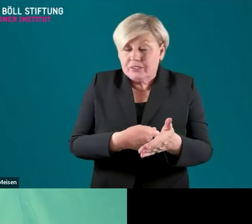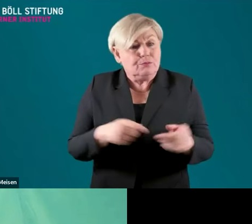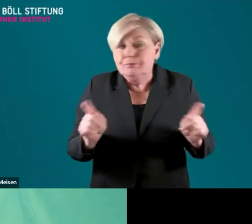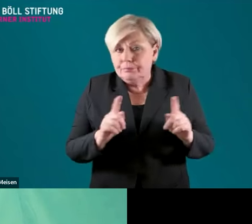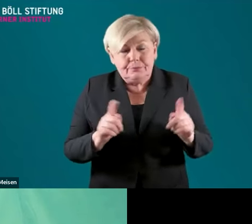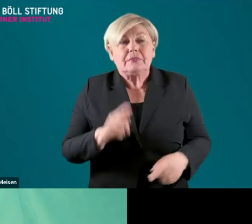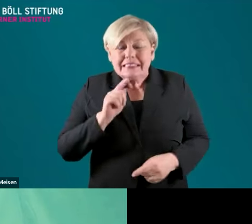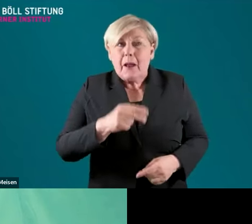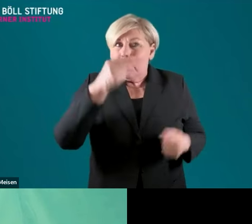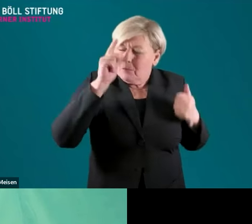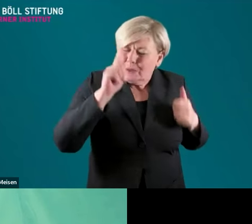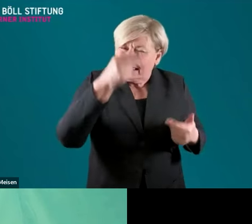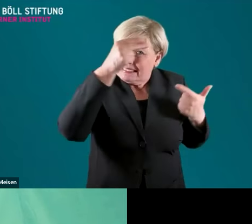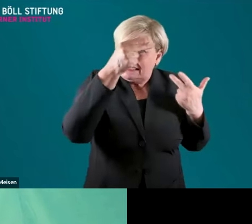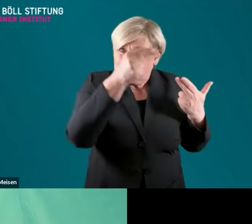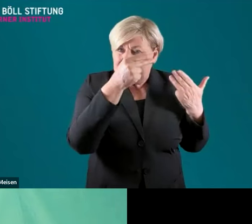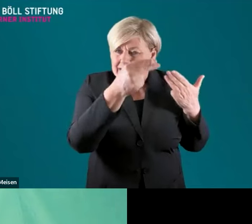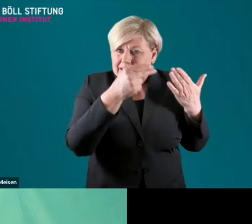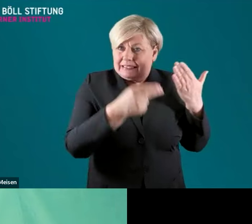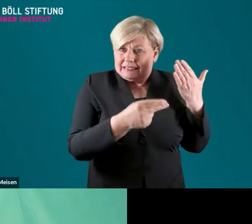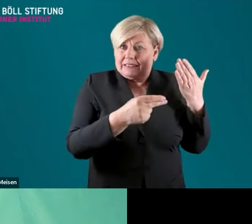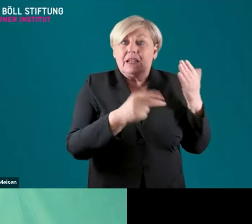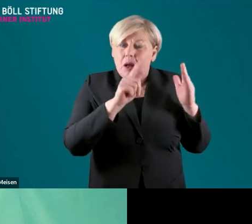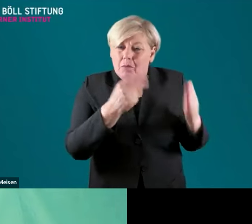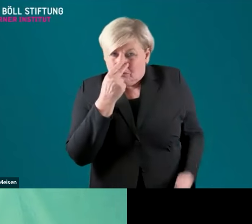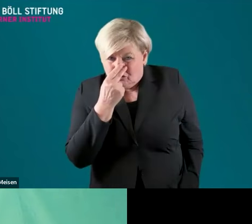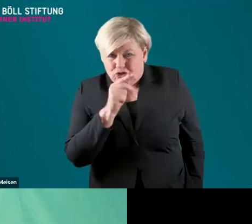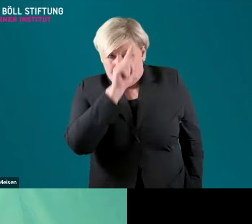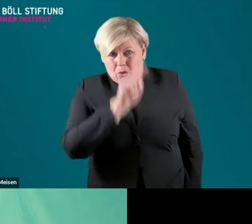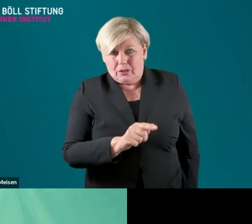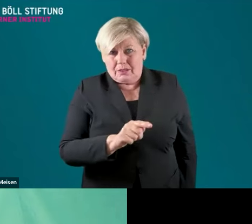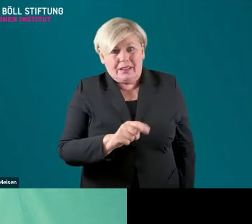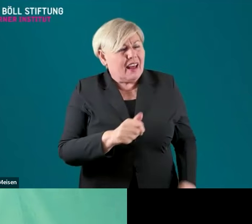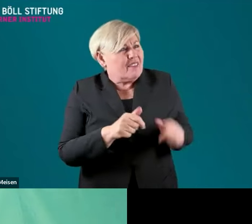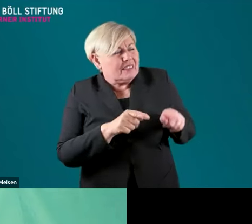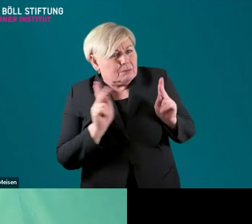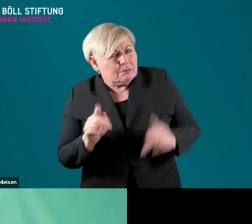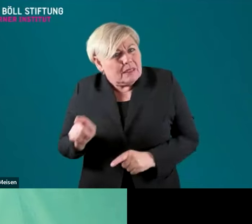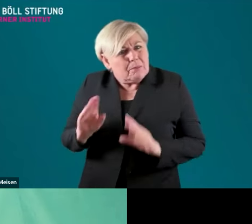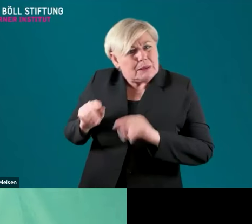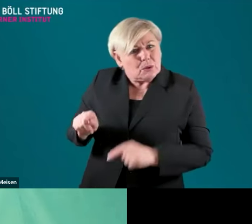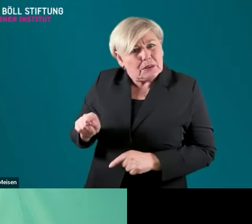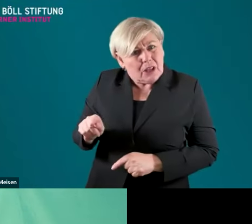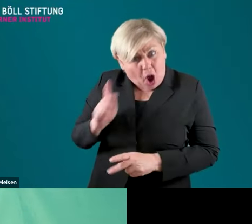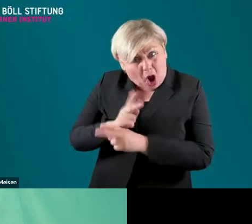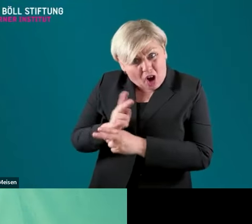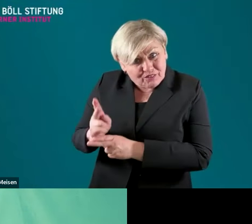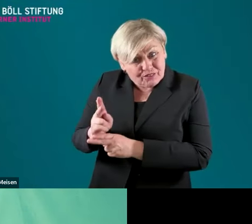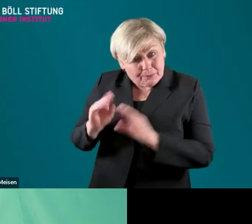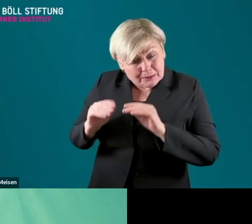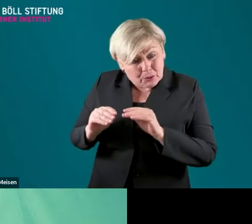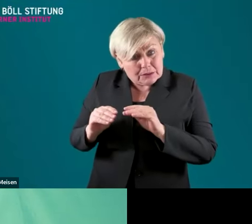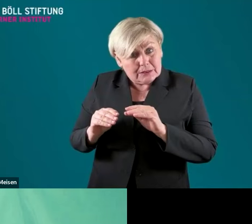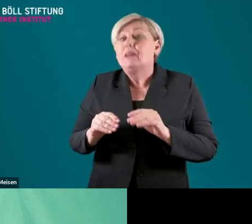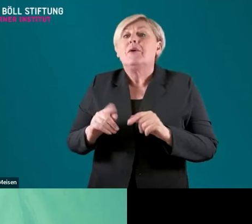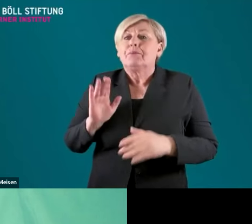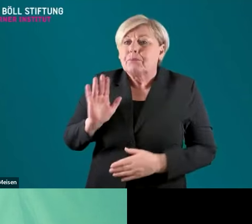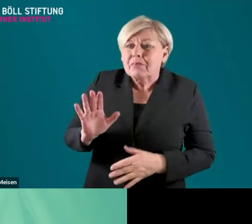die zu markieren und zu schauen: Wie werden die eigentlich benutzt? Wie häufig kommen die eigentlich vor? – auch in ihren Verkettungen –